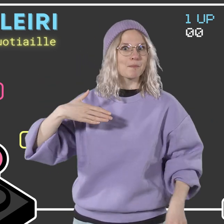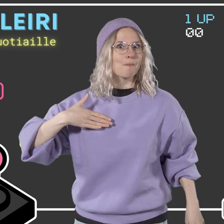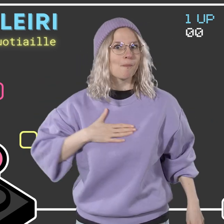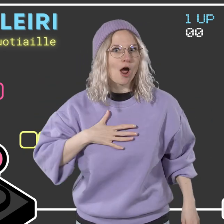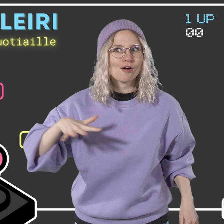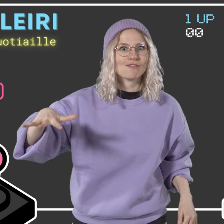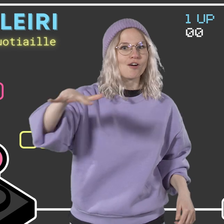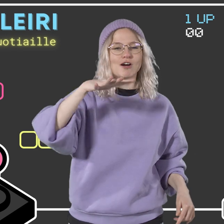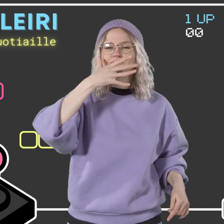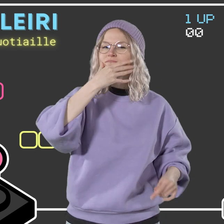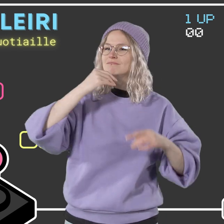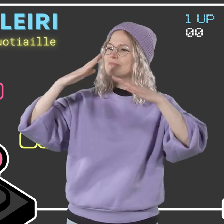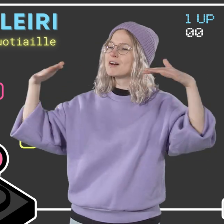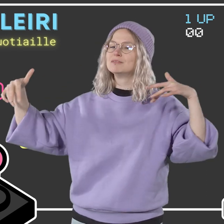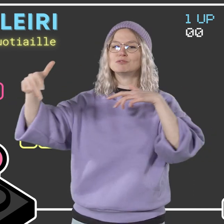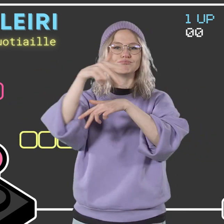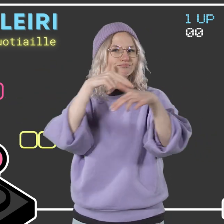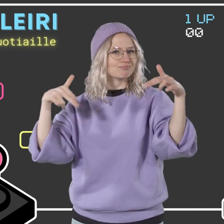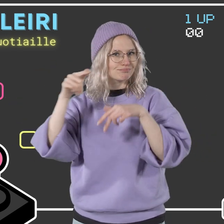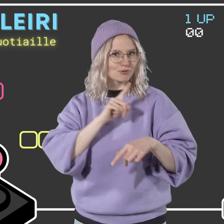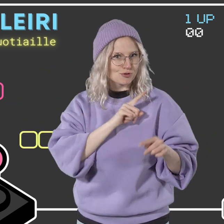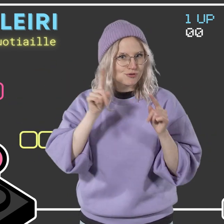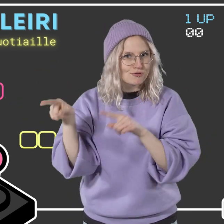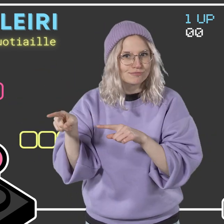Porvoon kauniissa maisemissa.